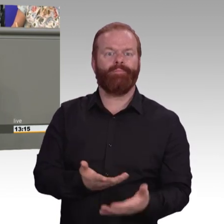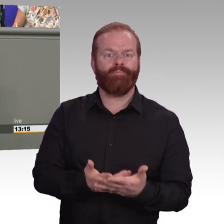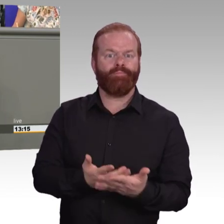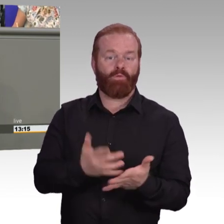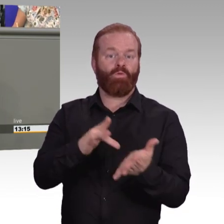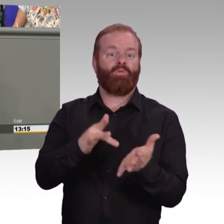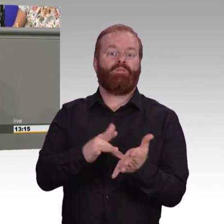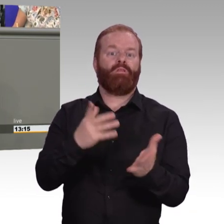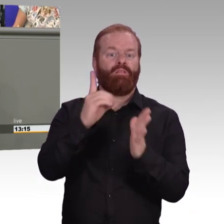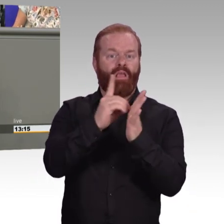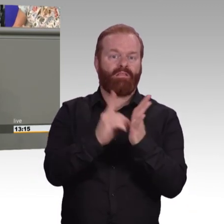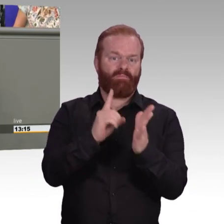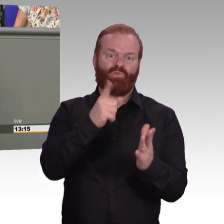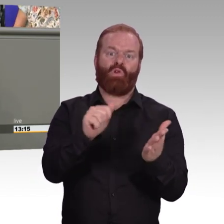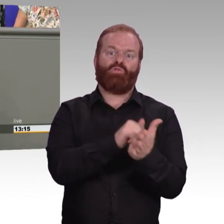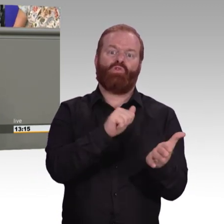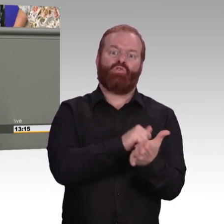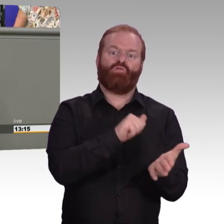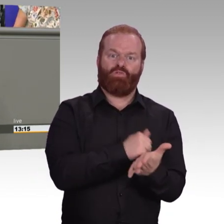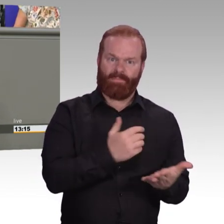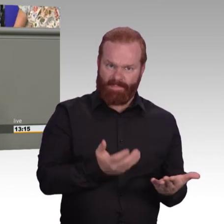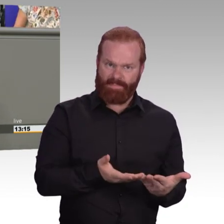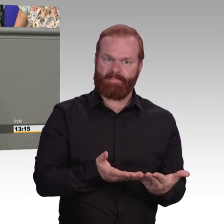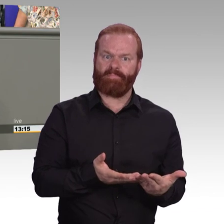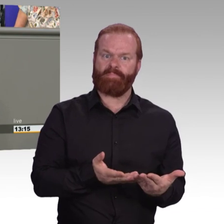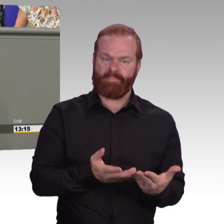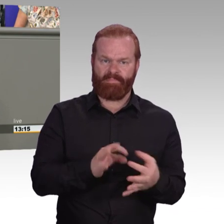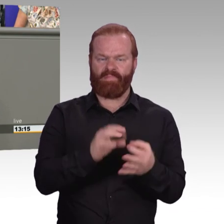dafür ist, dass wir etwas wirklich wichtiges tun müssen,